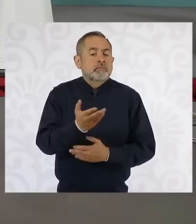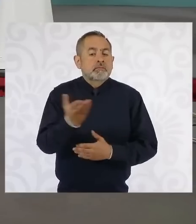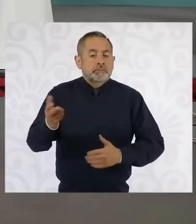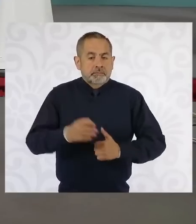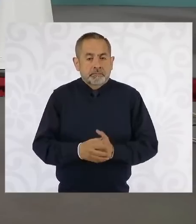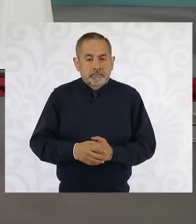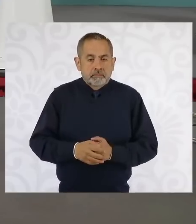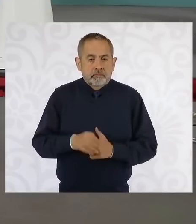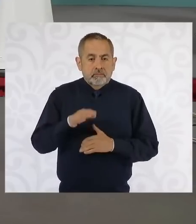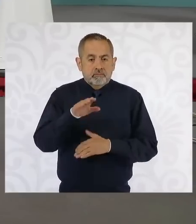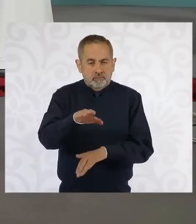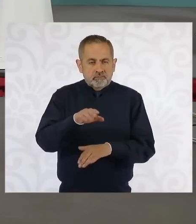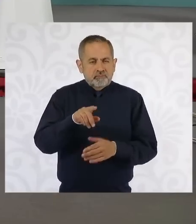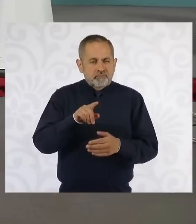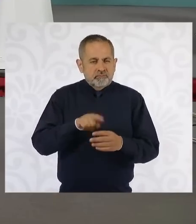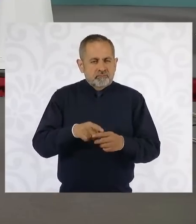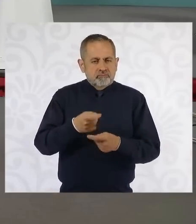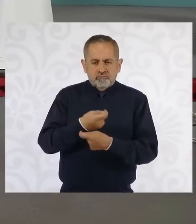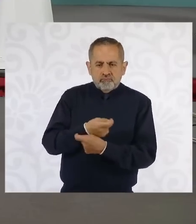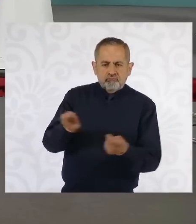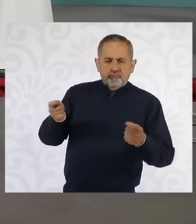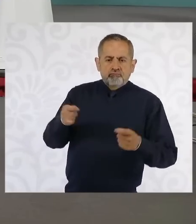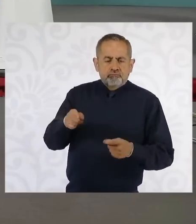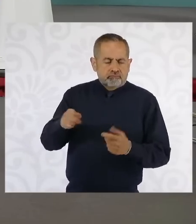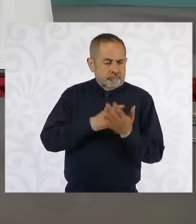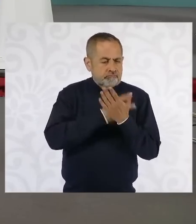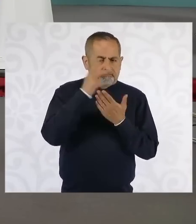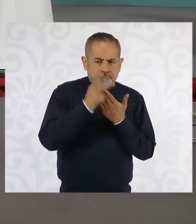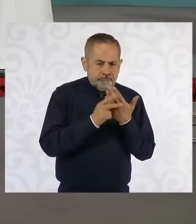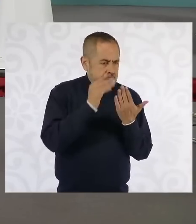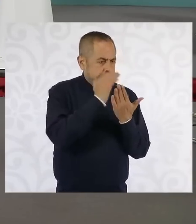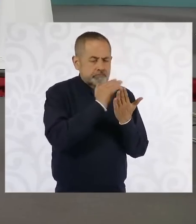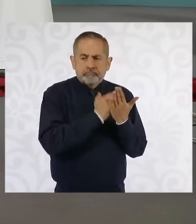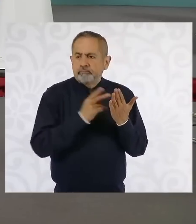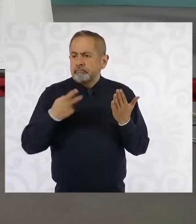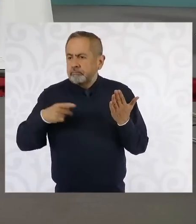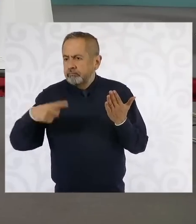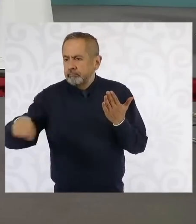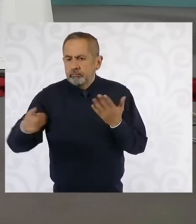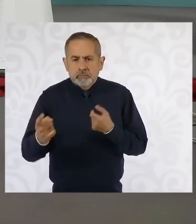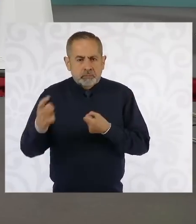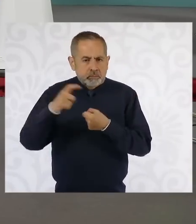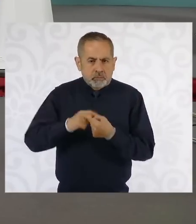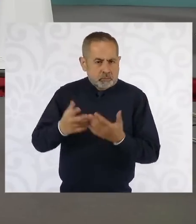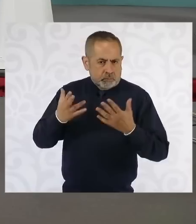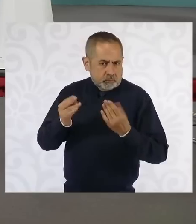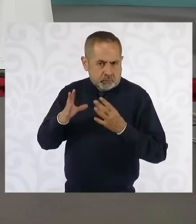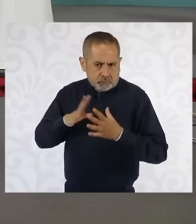dispersión de la de los de este programa para la población no derecho habiente eh la financiera